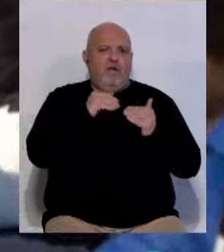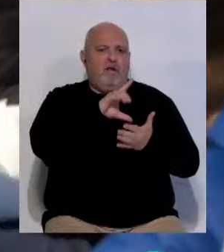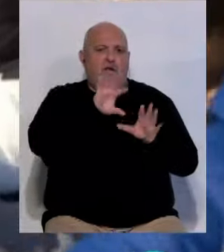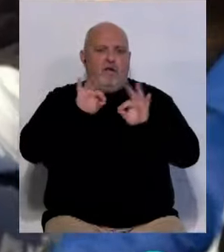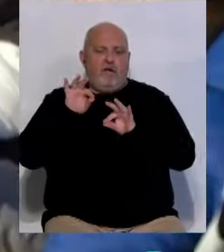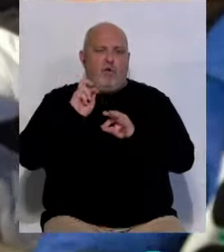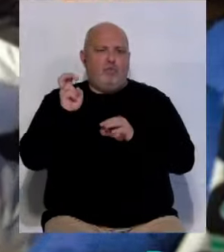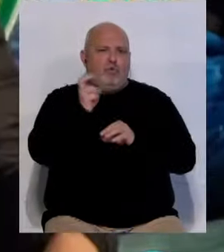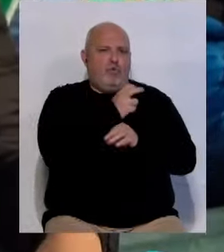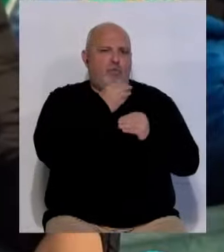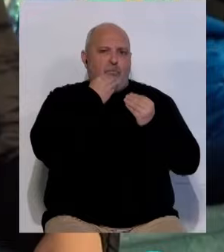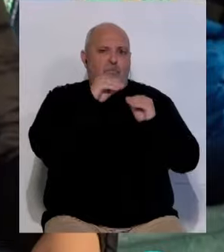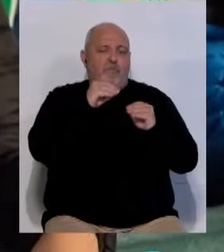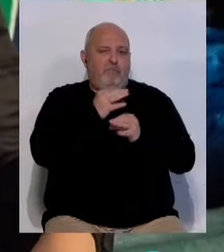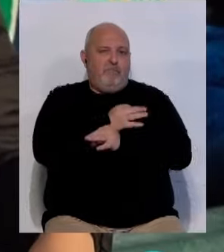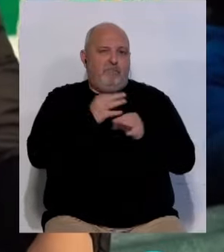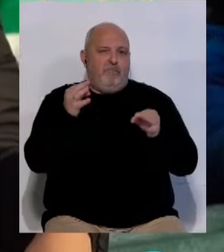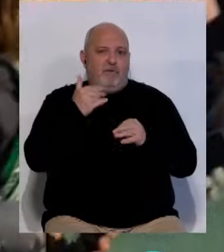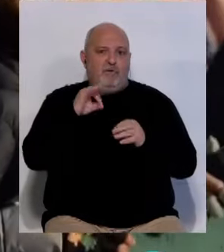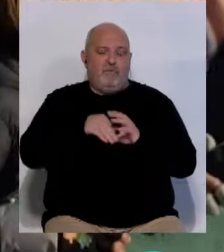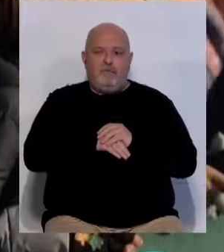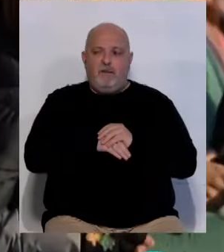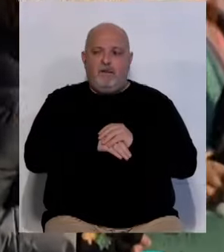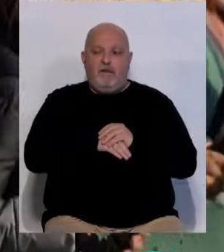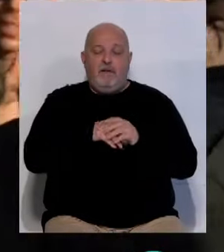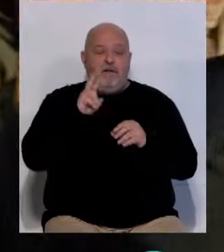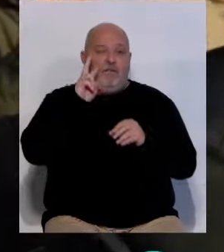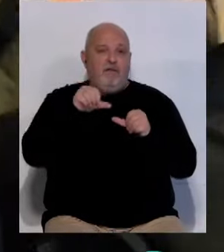tiene jugadores que pueden suplir perfectamente la baja de isco y que veremos a un real betis